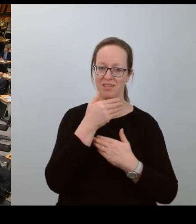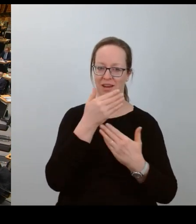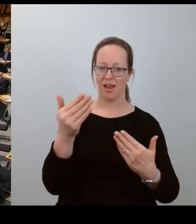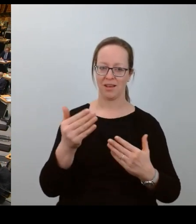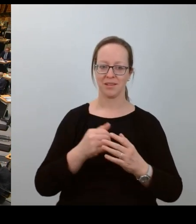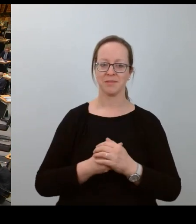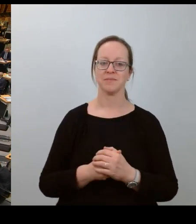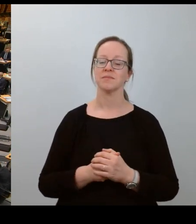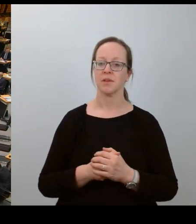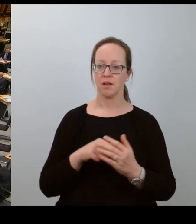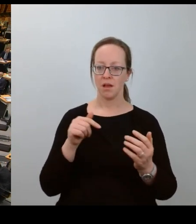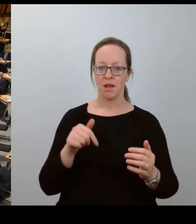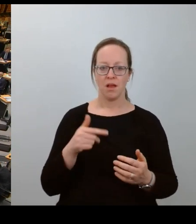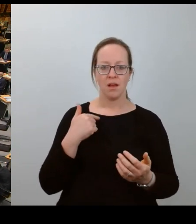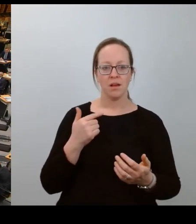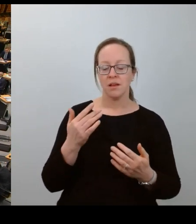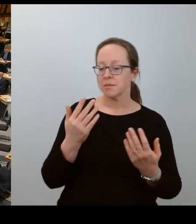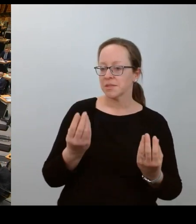für unsere Gartenfreunde getan worden wäre.